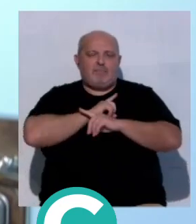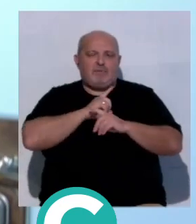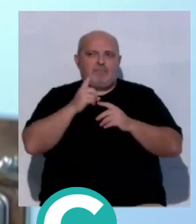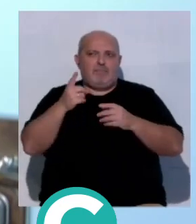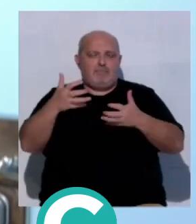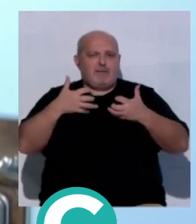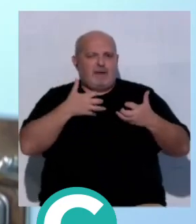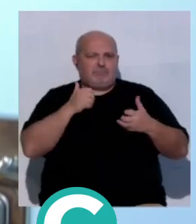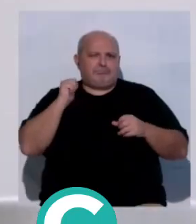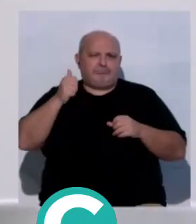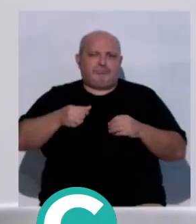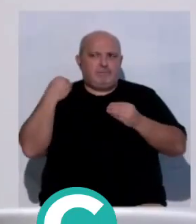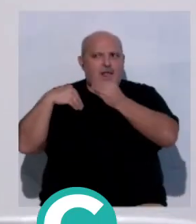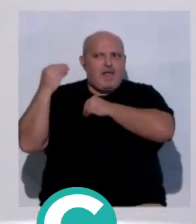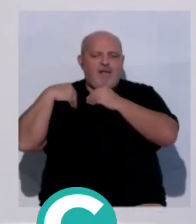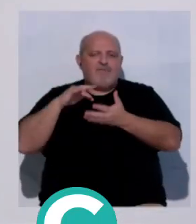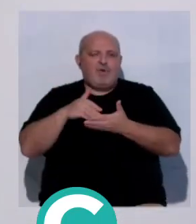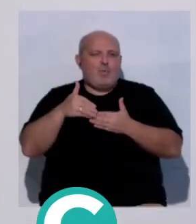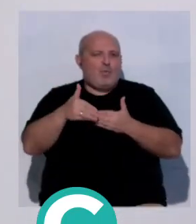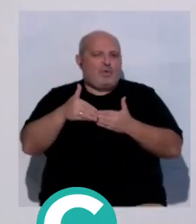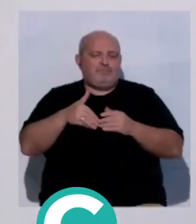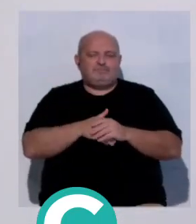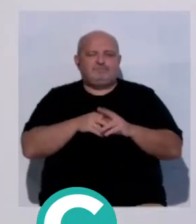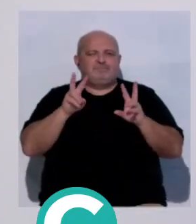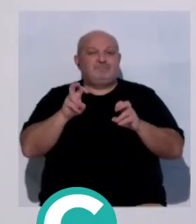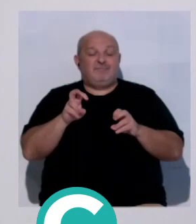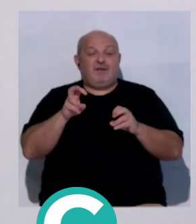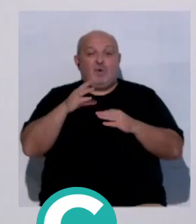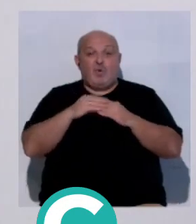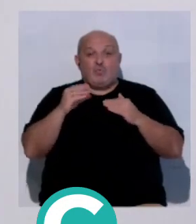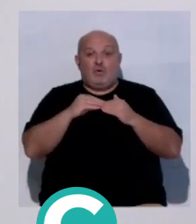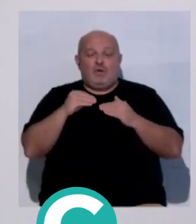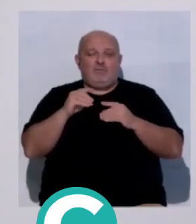ya llevan mucho tiempo preguntando las fechas se trata de que estos usuarios con graves problemas